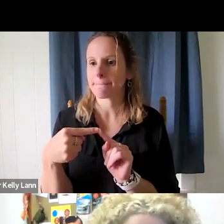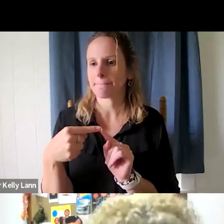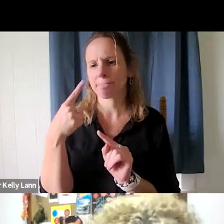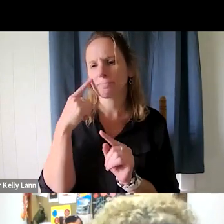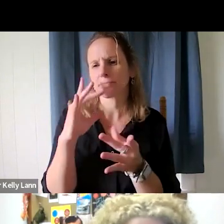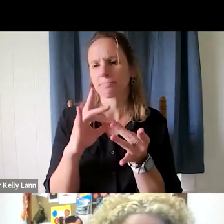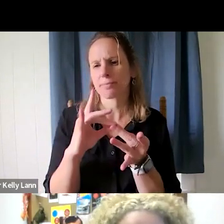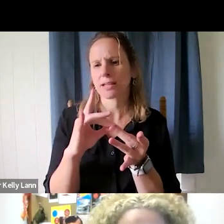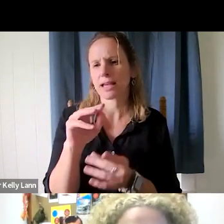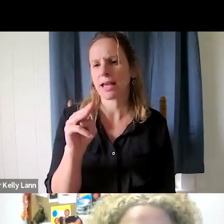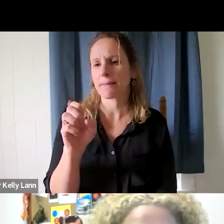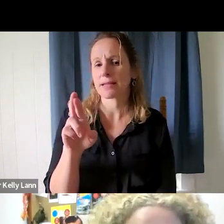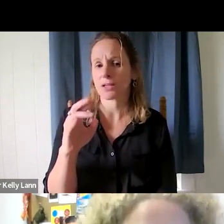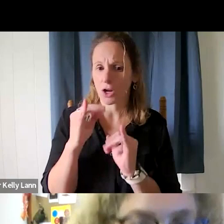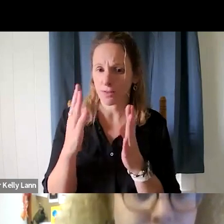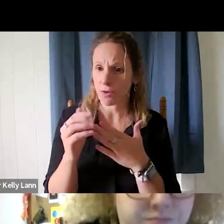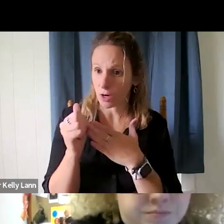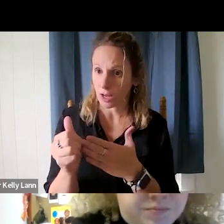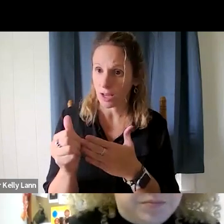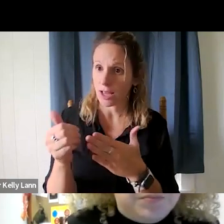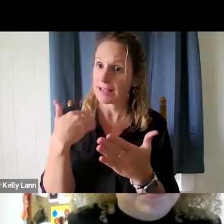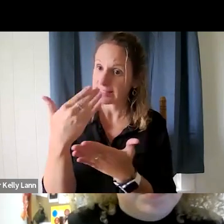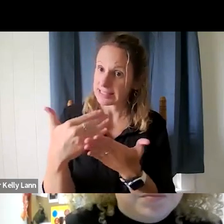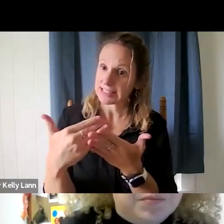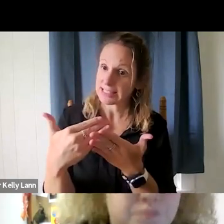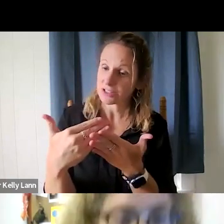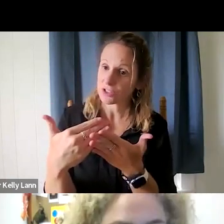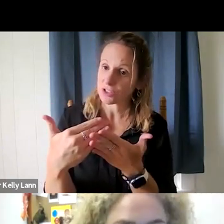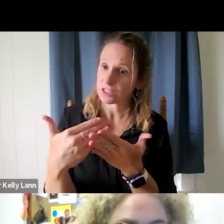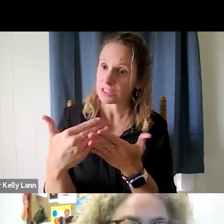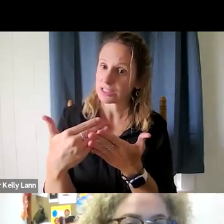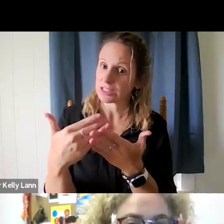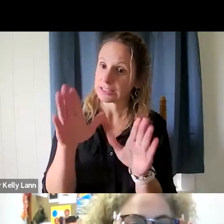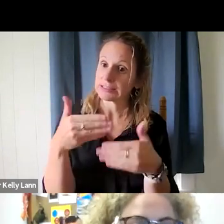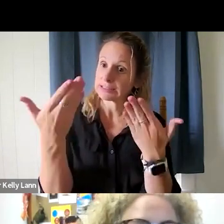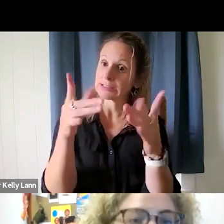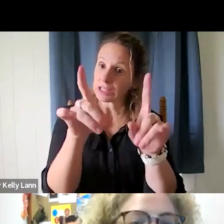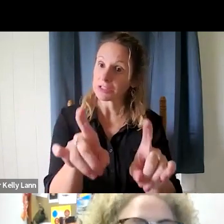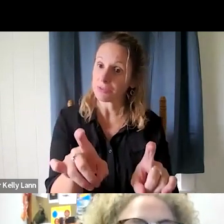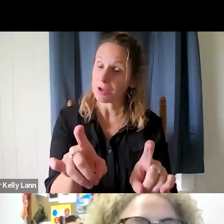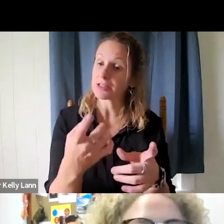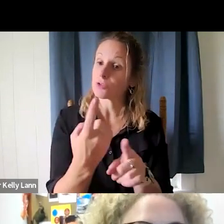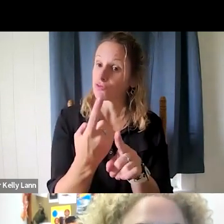que nuestra Guía de Entrevista MSR tiene una sección sobre preguntas sugeridas para hacer a individuos